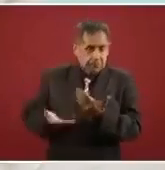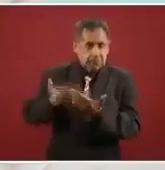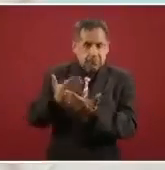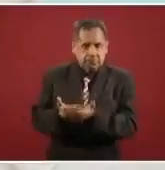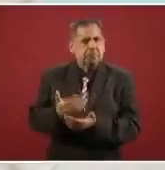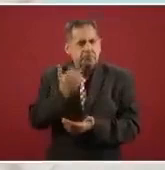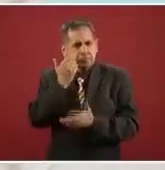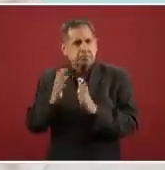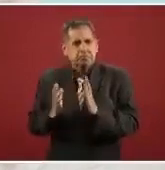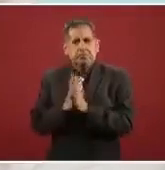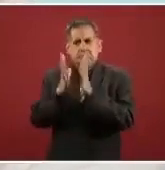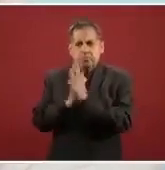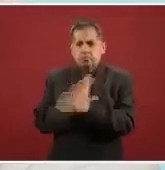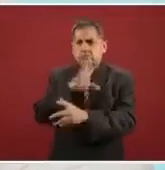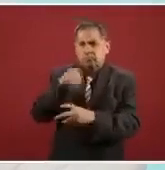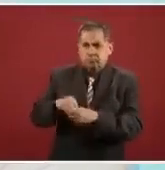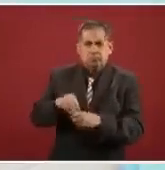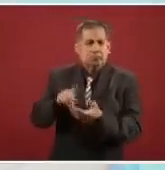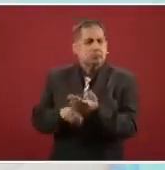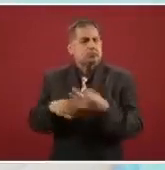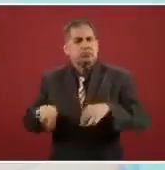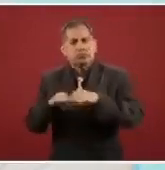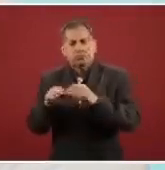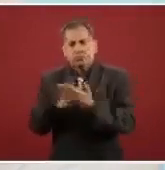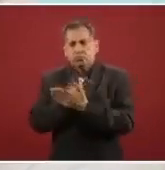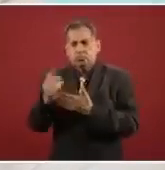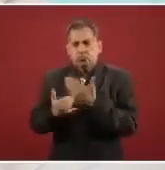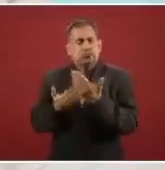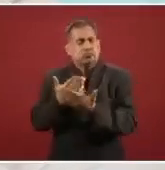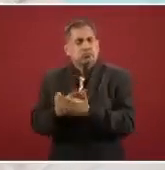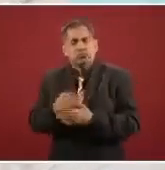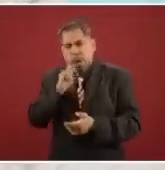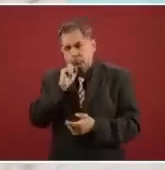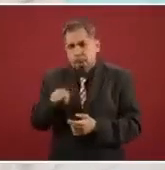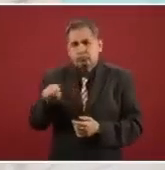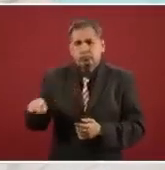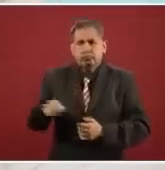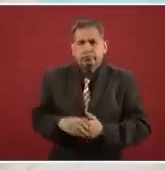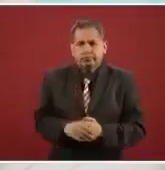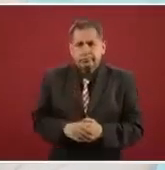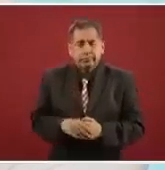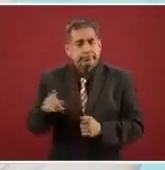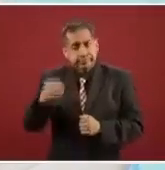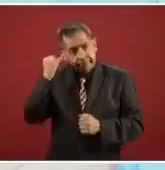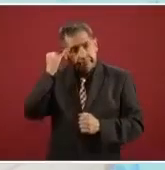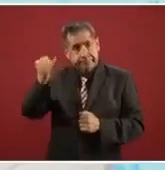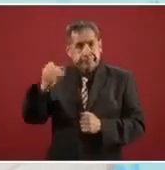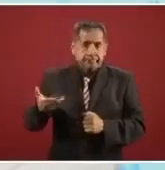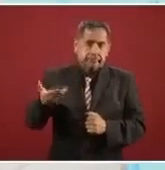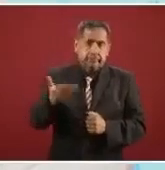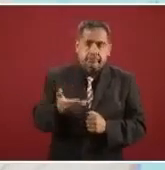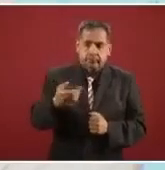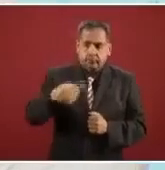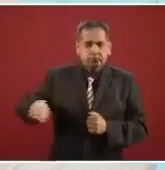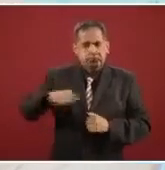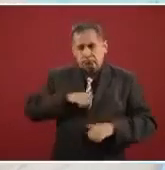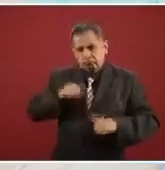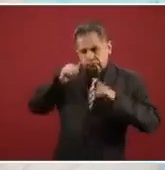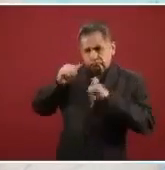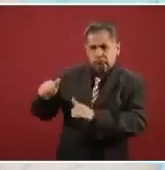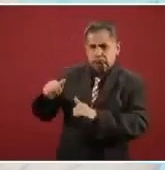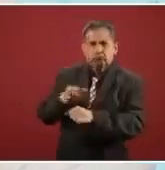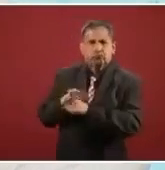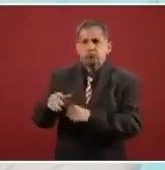en este importante proyecto. Han también ellos planteado que sean atendidas sus demandas,